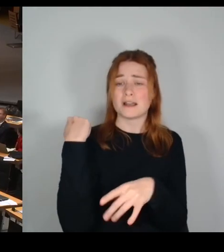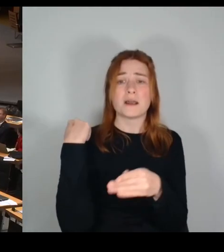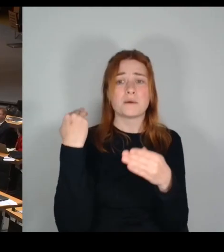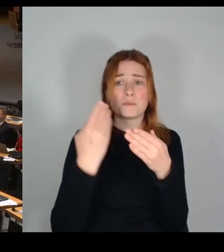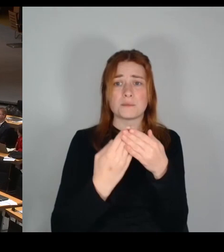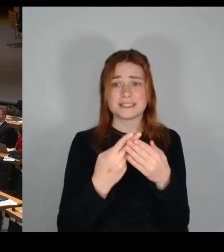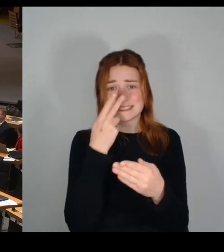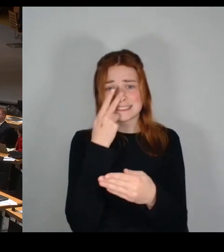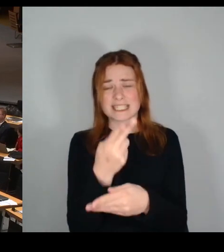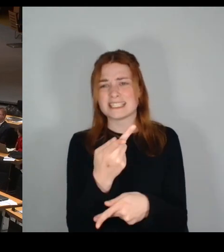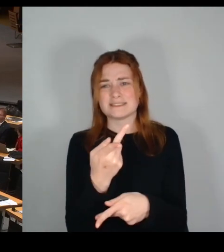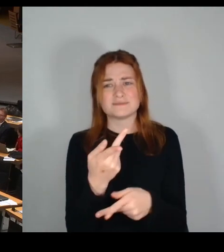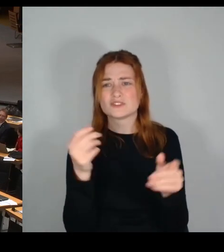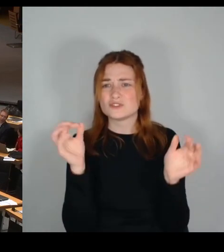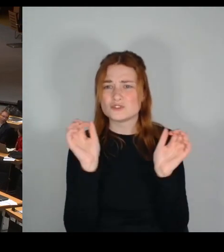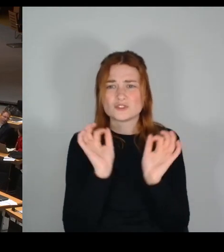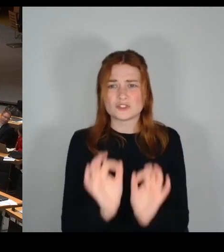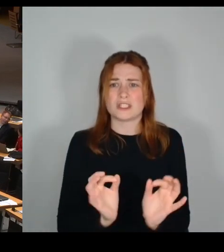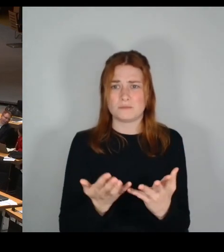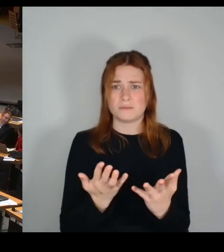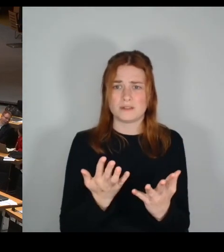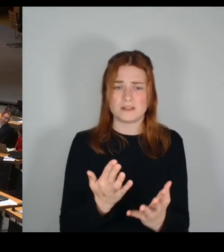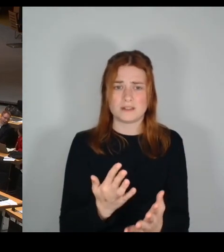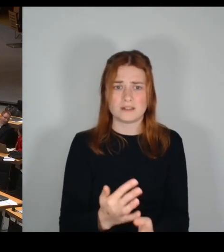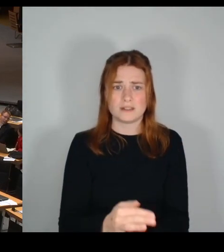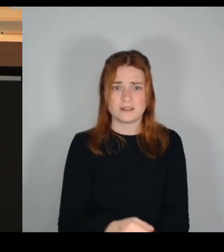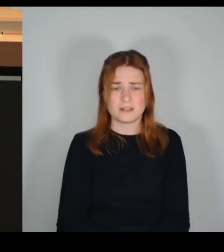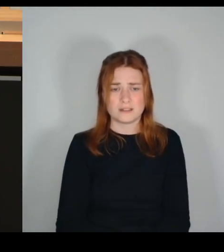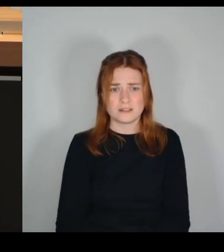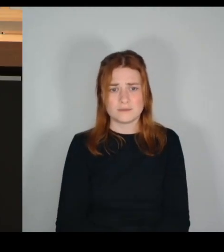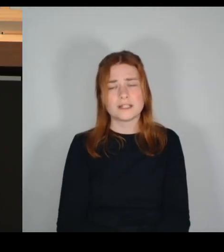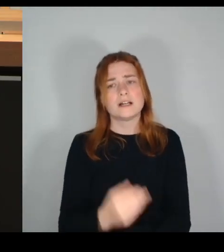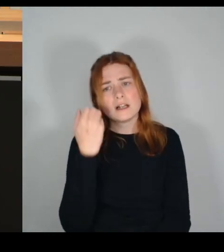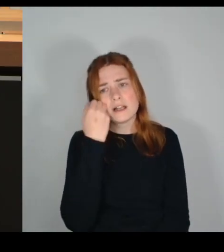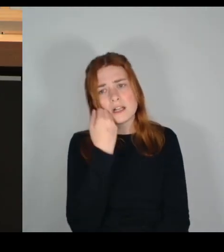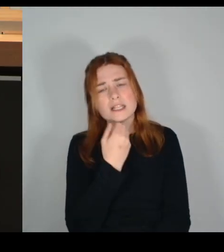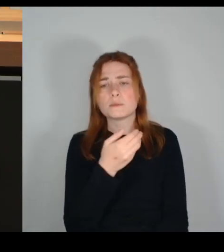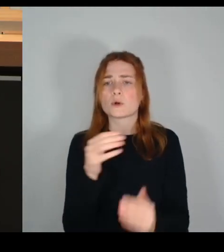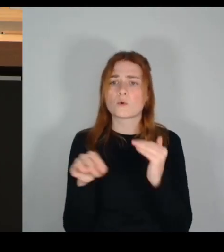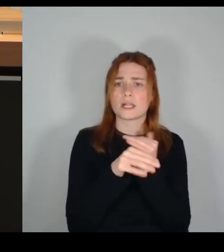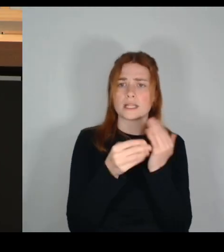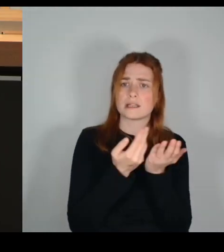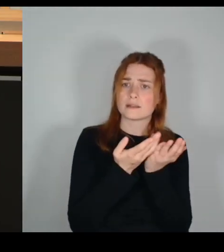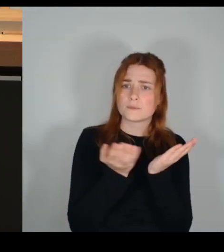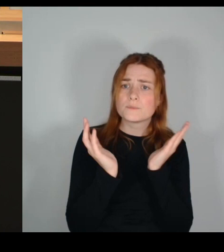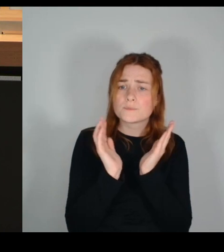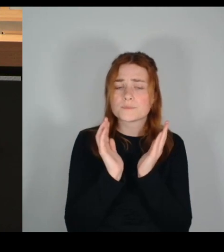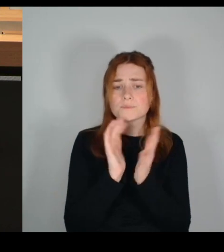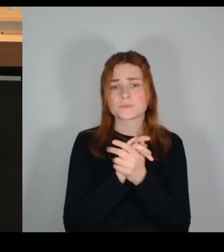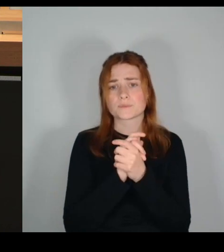Liebe Kolleginnen und Kollegen, wenn wir von verdeckter Armut betroffene Menschen erreichen wollen, damit sie auch tatsächlich die ihnen